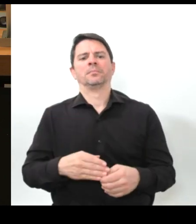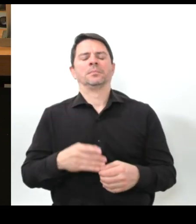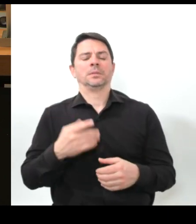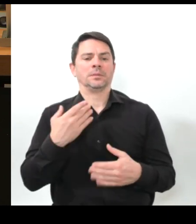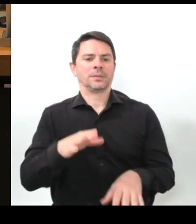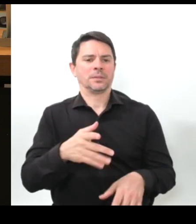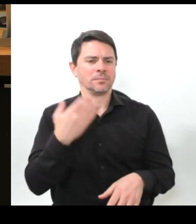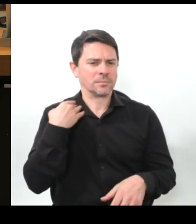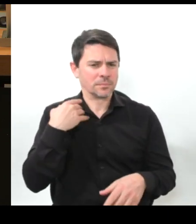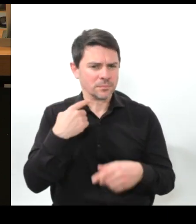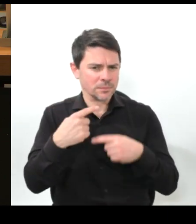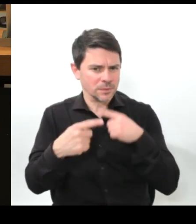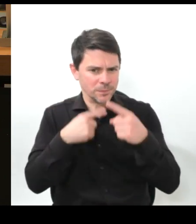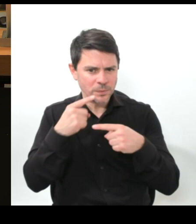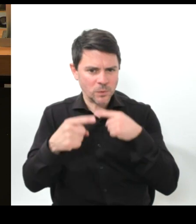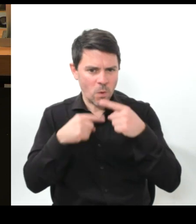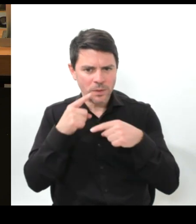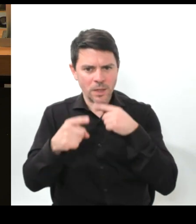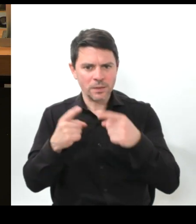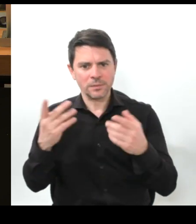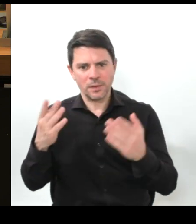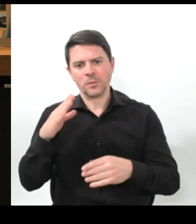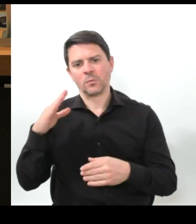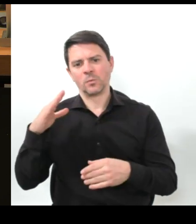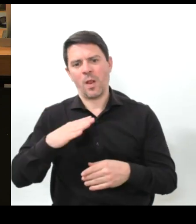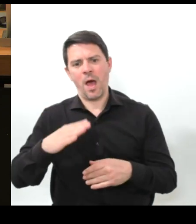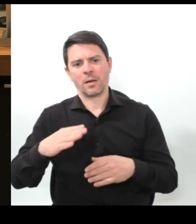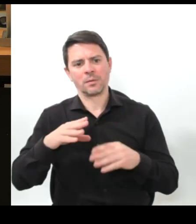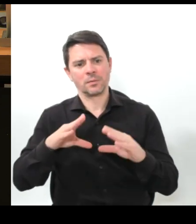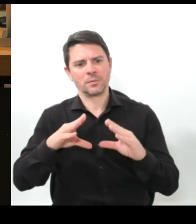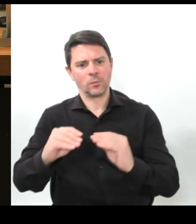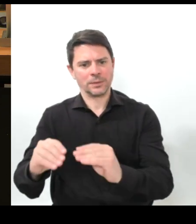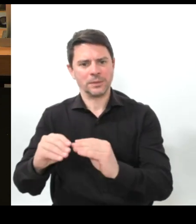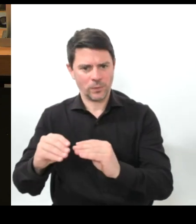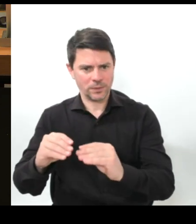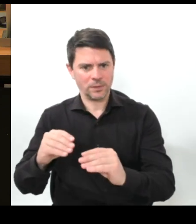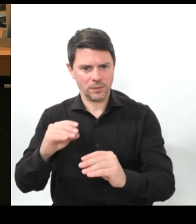thermische Sona Nutzung integriert werden kann. Diese Lösung denkmalgerecht zu verwirklichen, ist teuer.